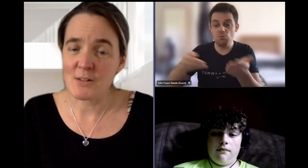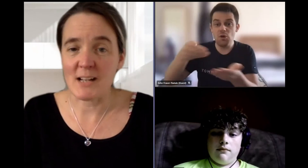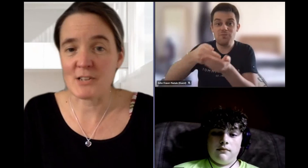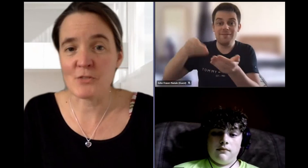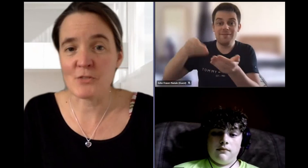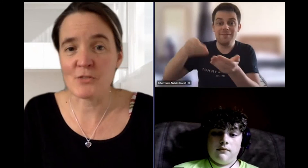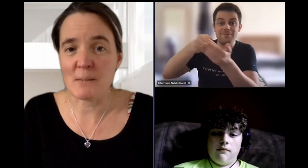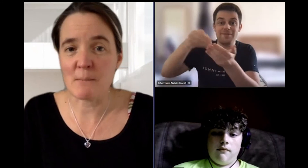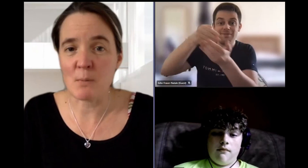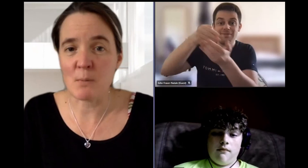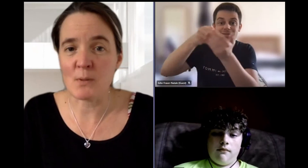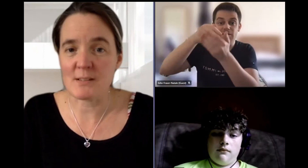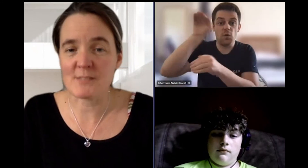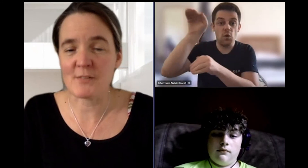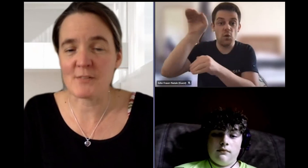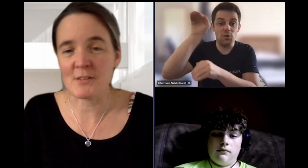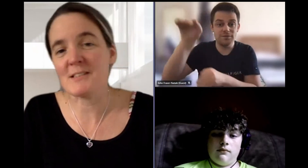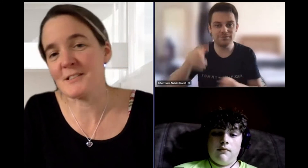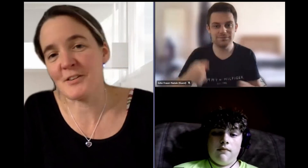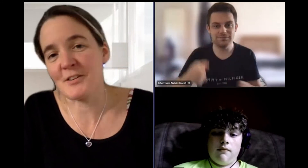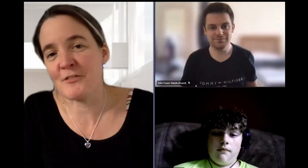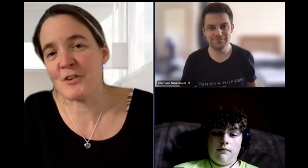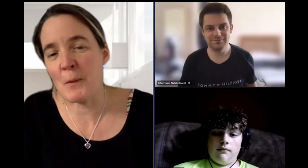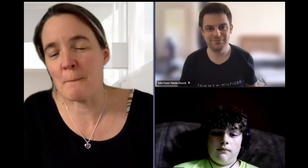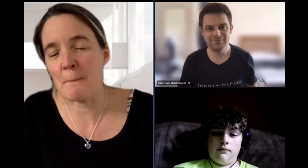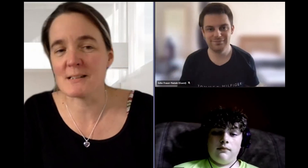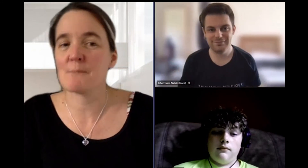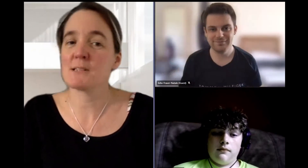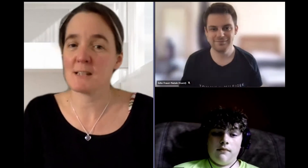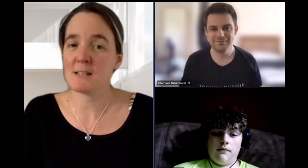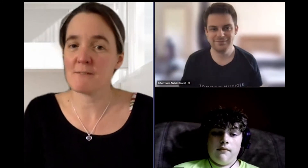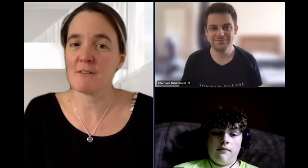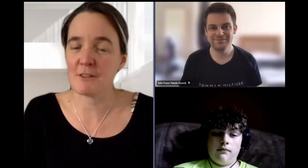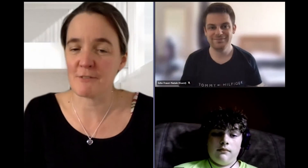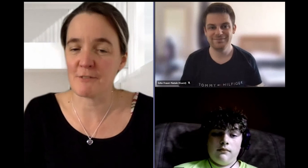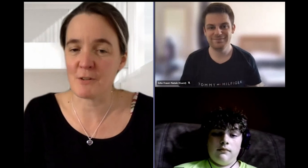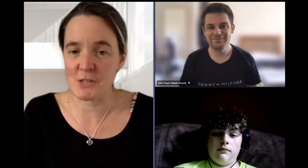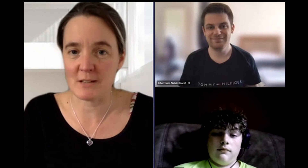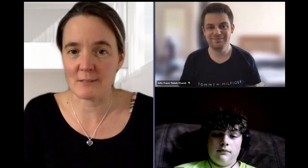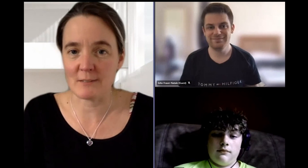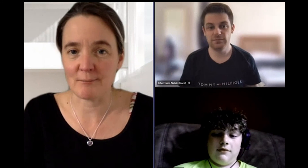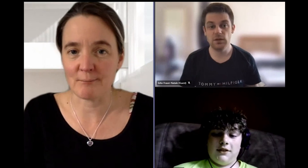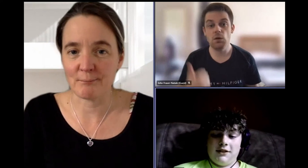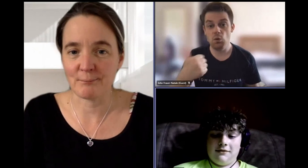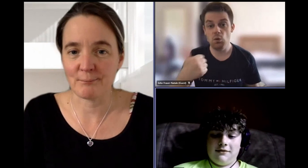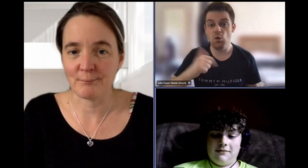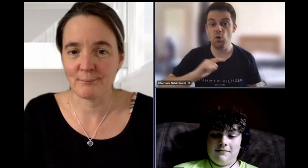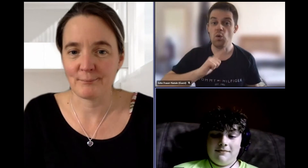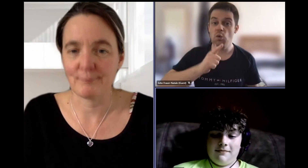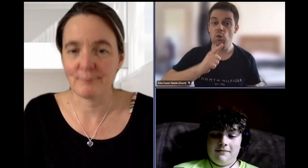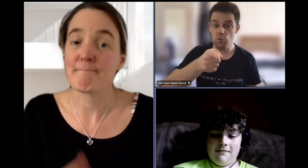Felly, mae wedi bod yn bwysig iawn o safbwynt llunio CV ar gyfer y dyfodol. Ydy.